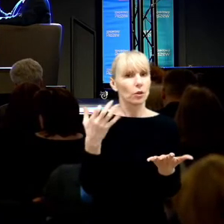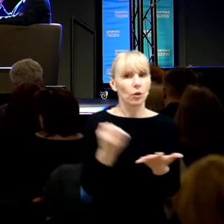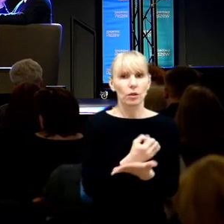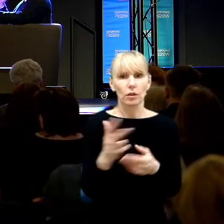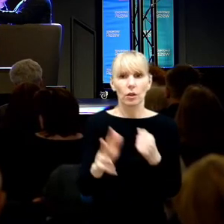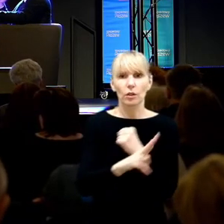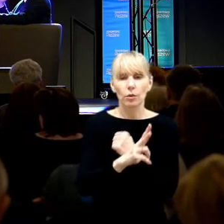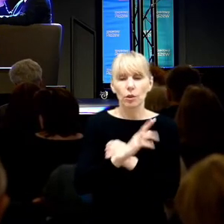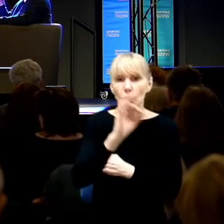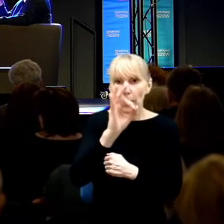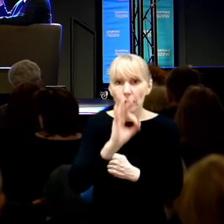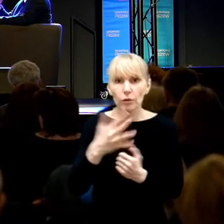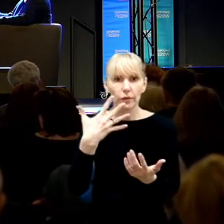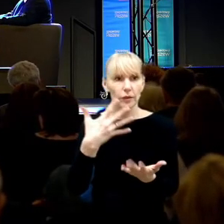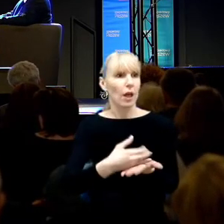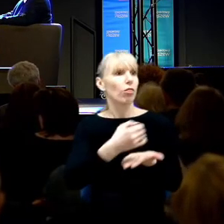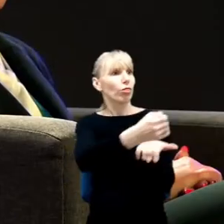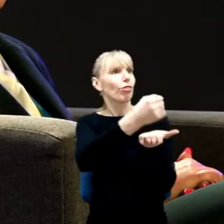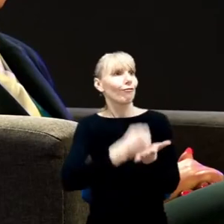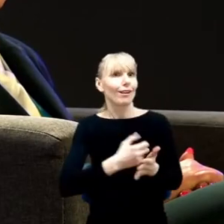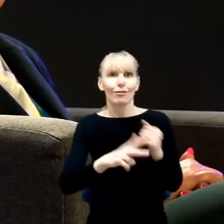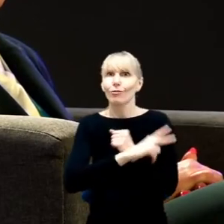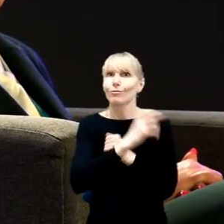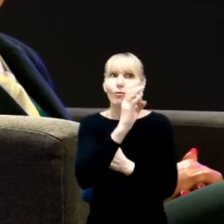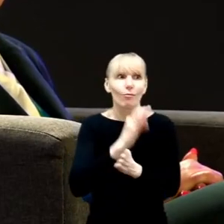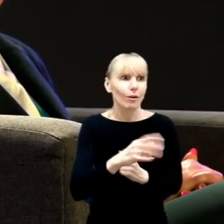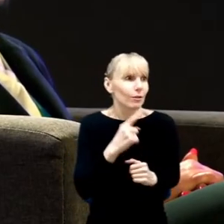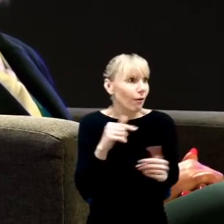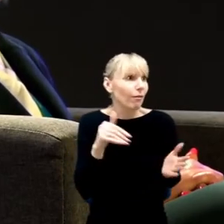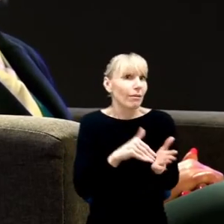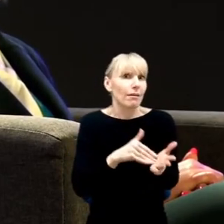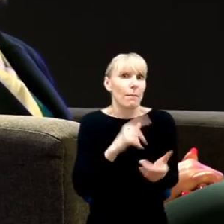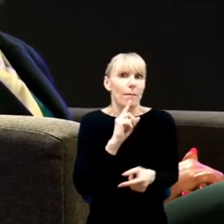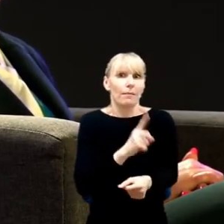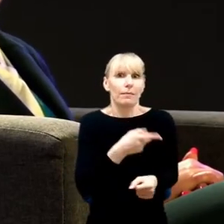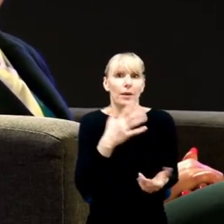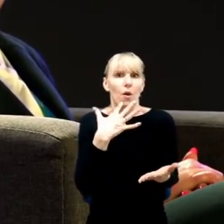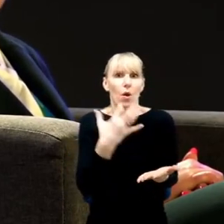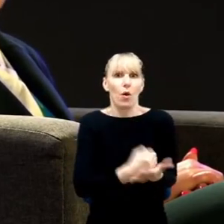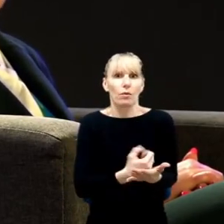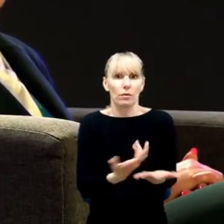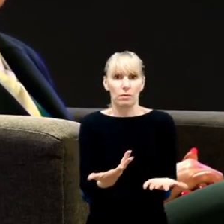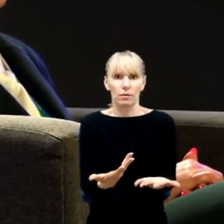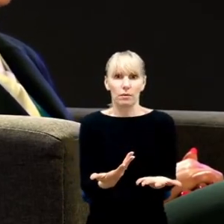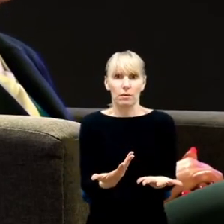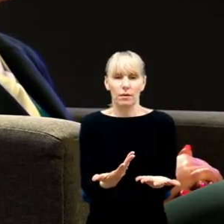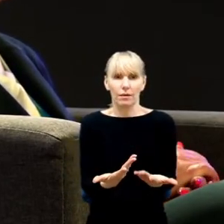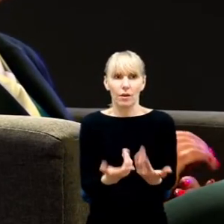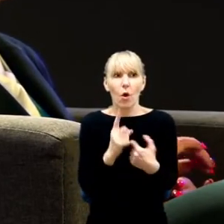Ja powiem, że dzisiaj to jest grzechem nie skorzystanie z tych możliwości,